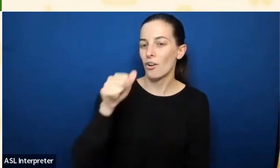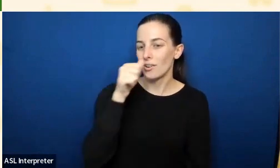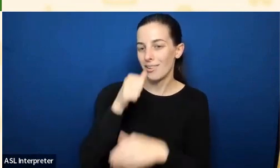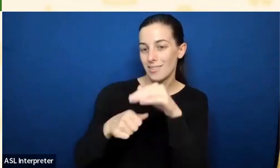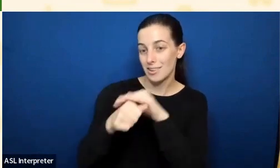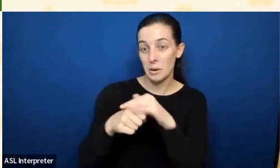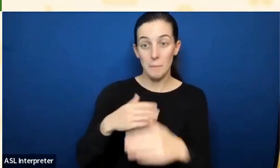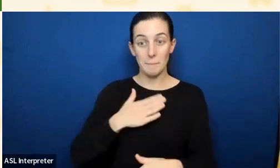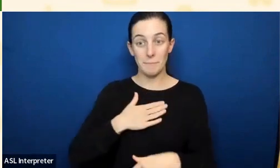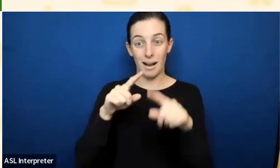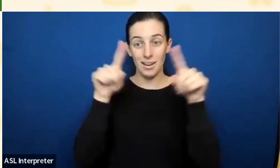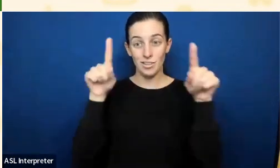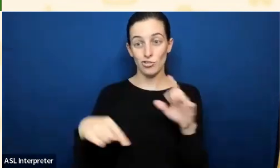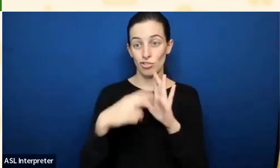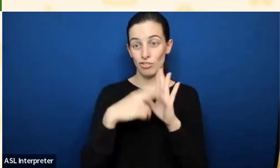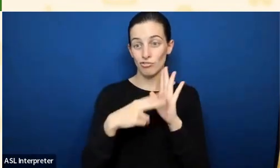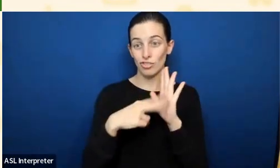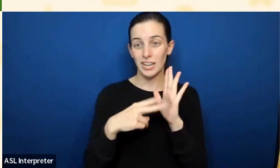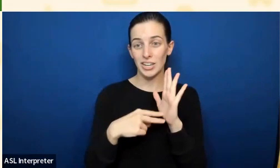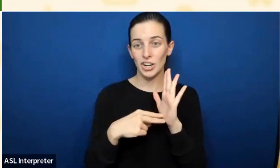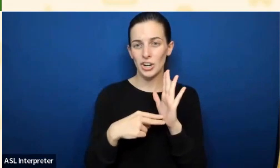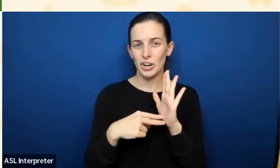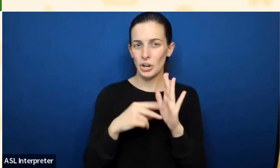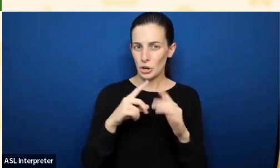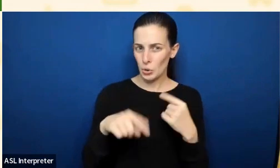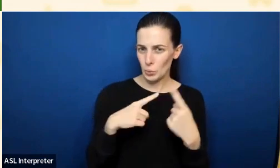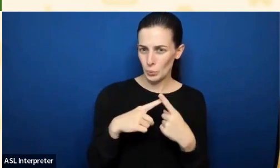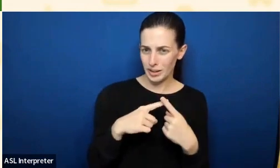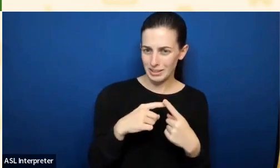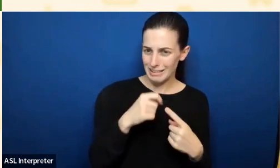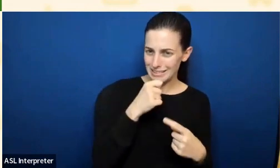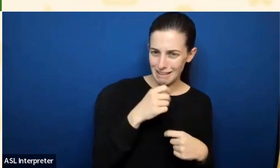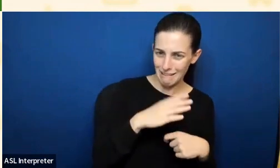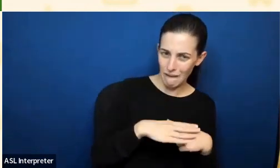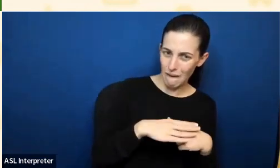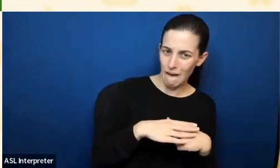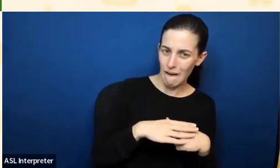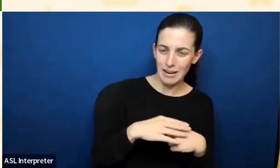en realidad no los leyó cuando no tenía ARIA-hidden allí. Pero no puedes estar seguro de que ese siempre será el caso,